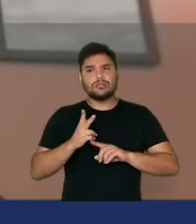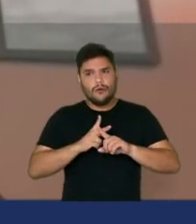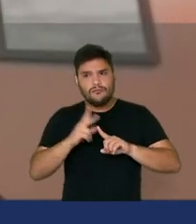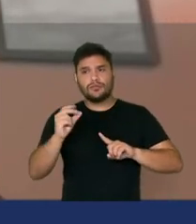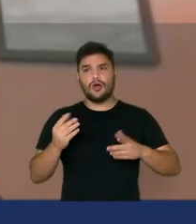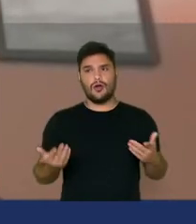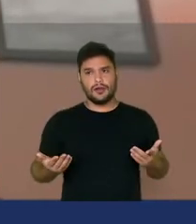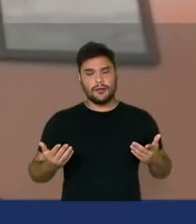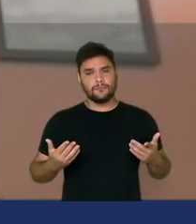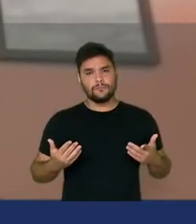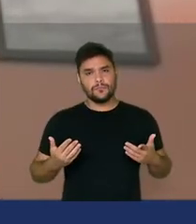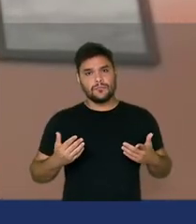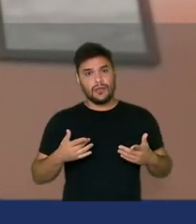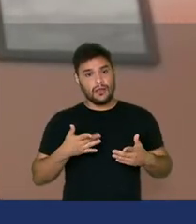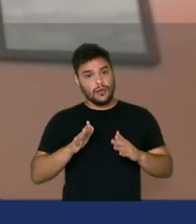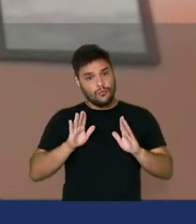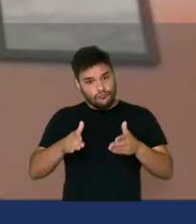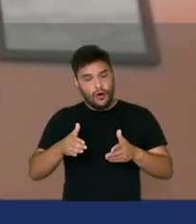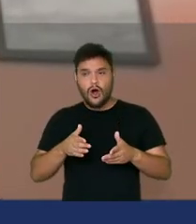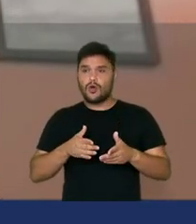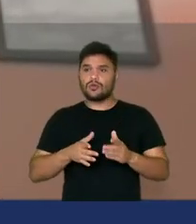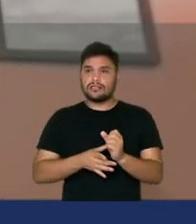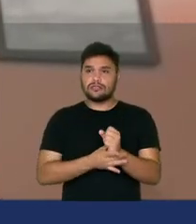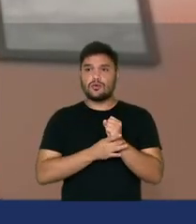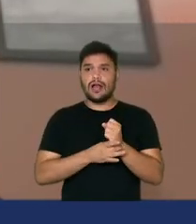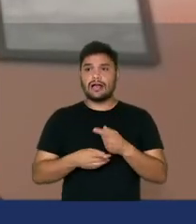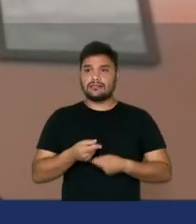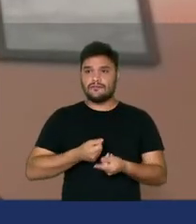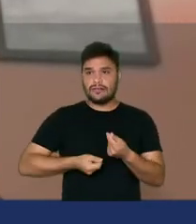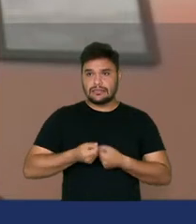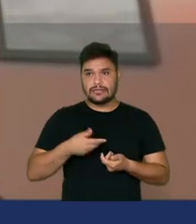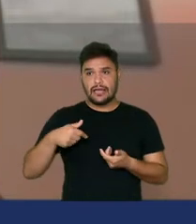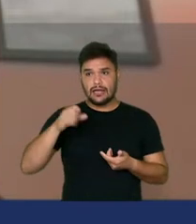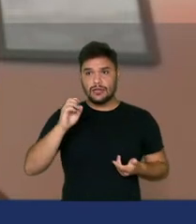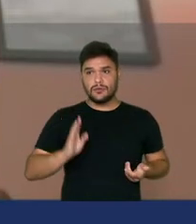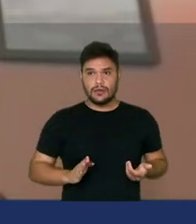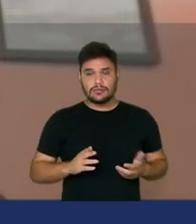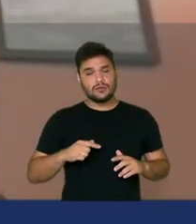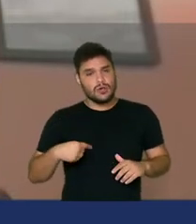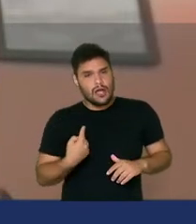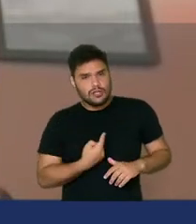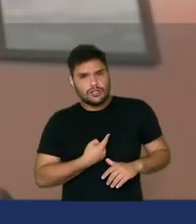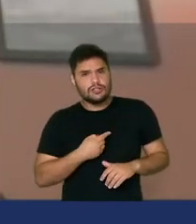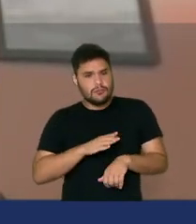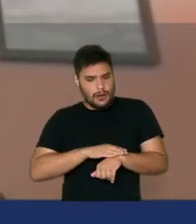SE PREOCUPAM COM A SUSTENTABILIDADE FINANCEIRA DO ESTADO BRASILEIRO E ESTAMOS